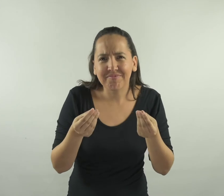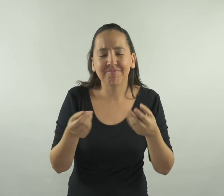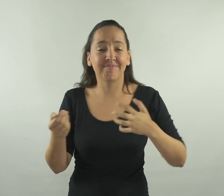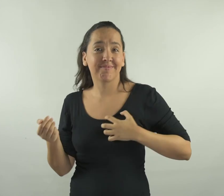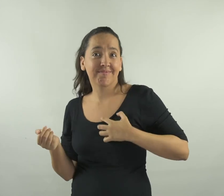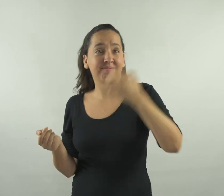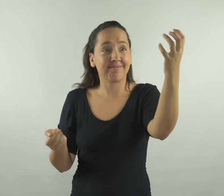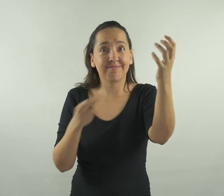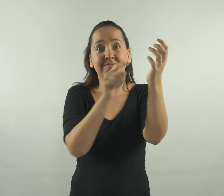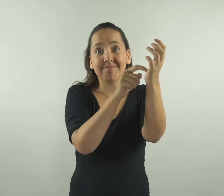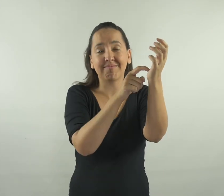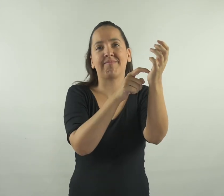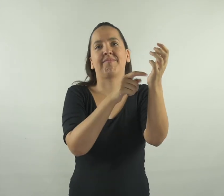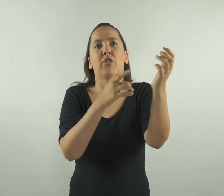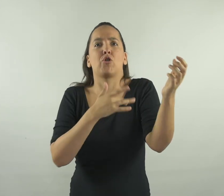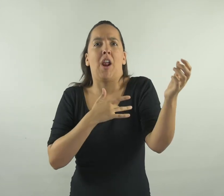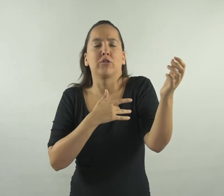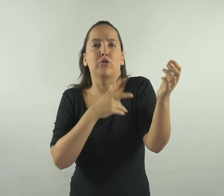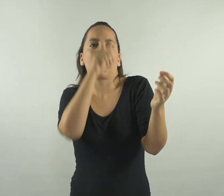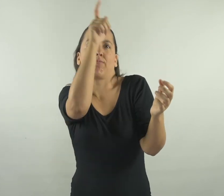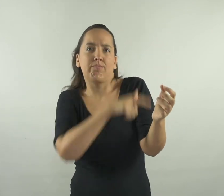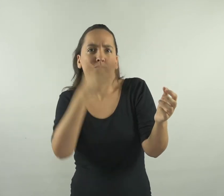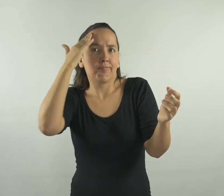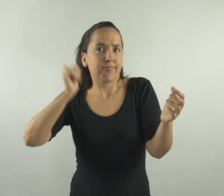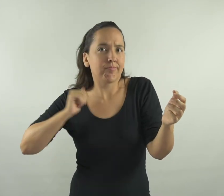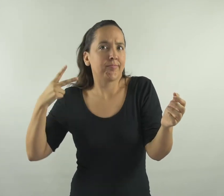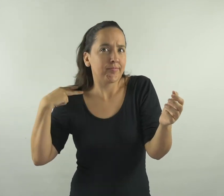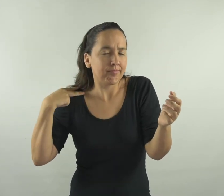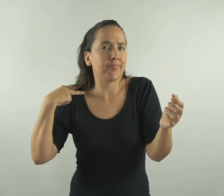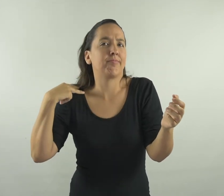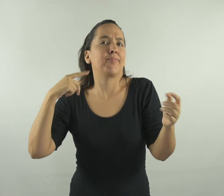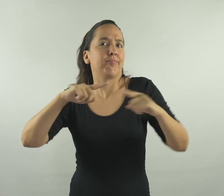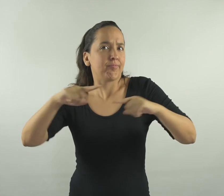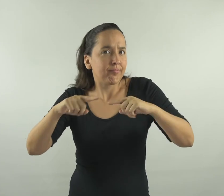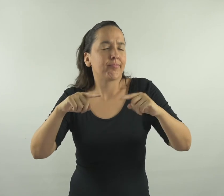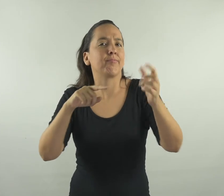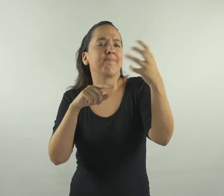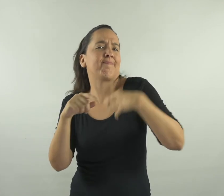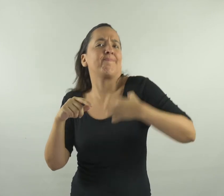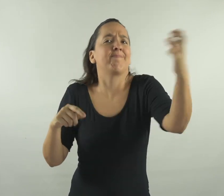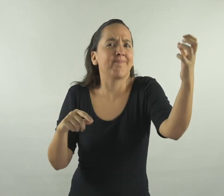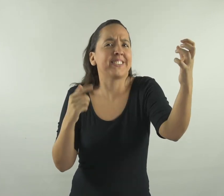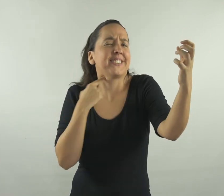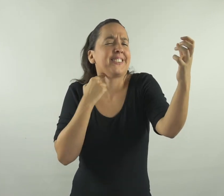Esta figura tiene en su mano el corazón del coronel sin vida,